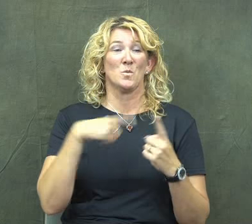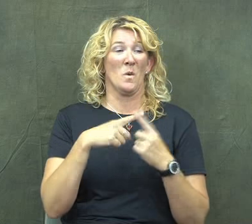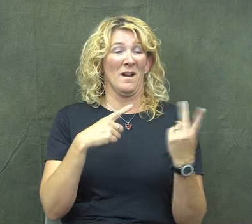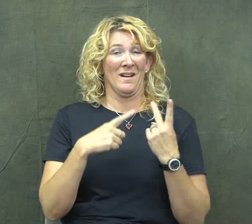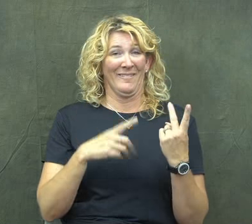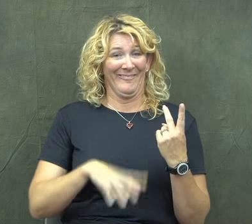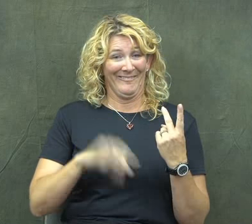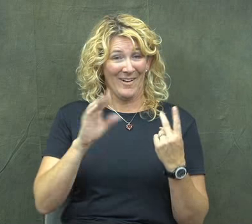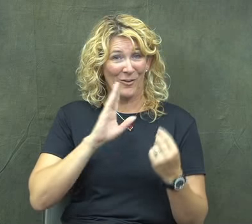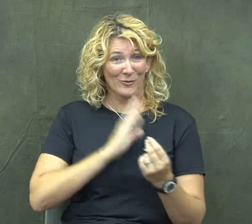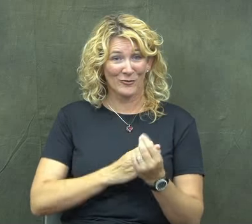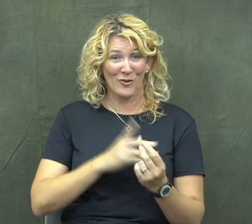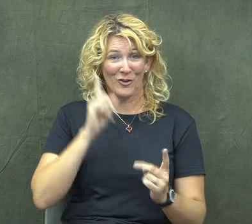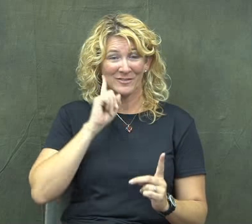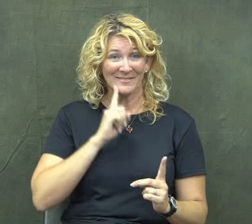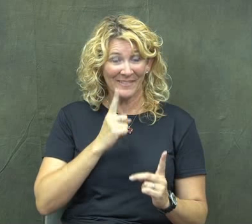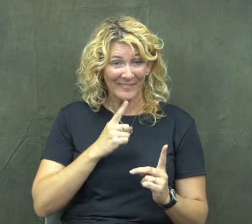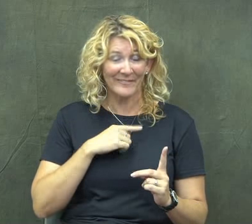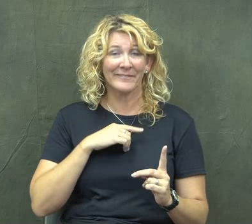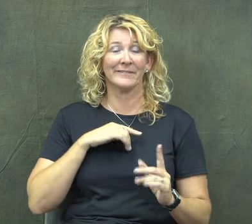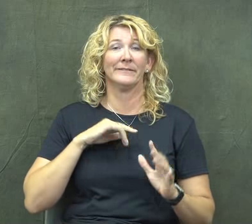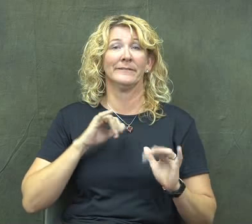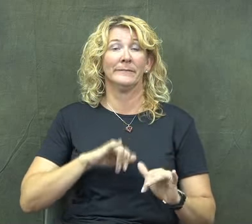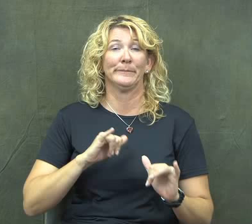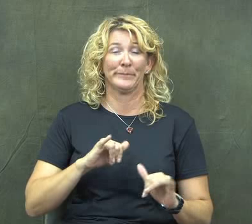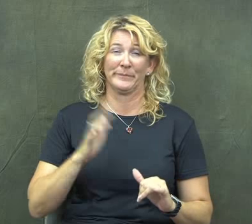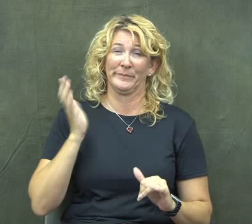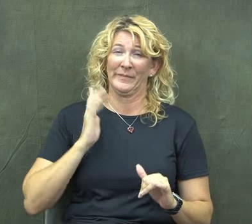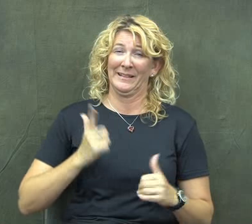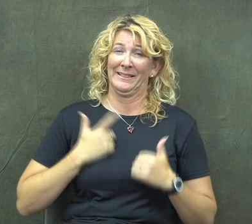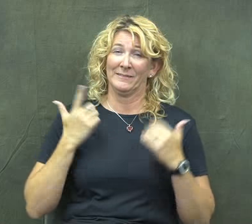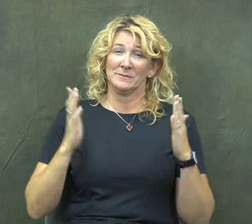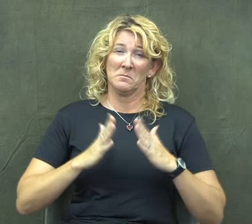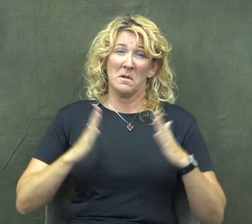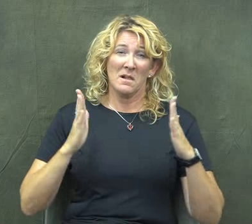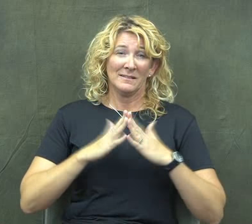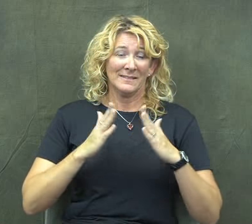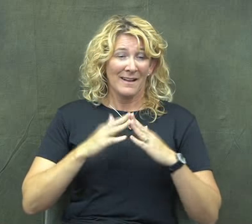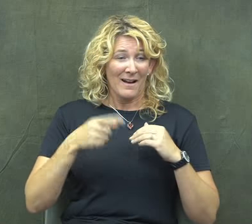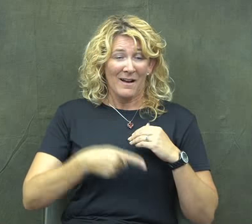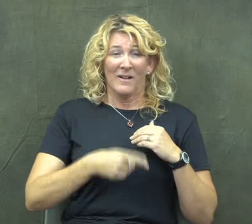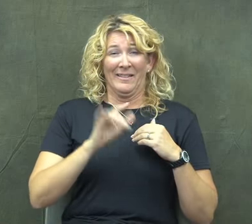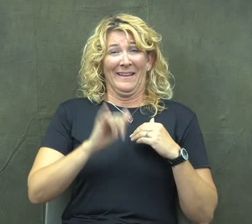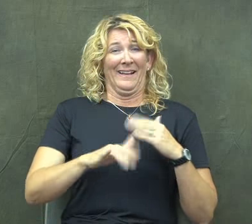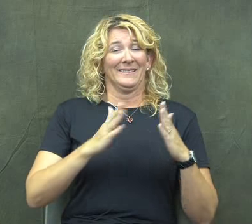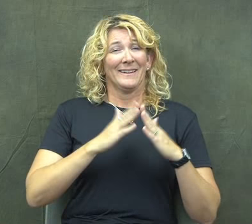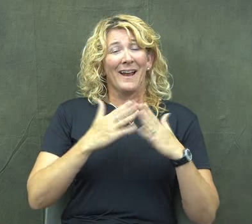Cuando nos enteramos que nuestra hija era sorda, a ese tiempo estabamos en un pueblo chico